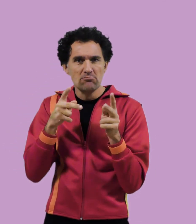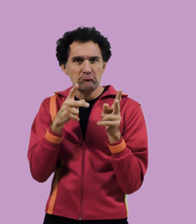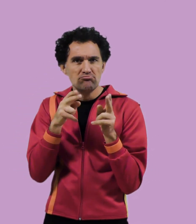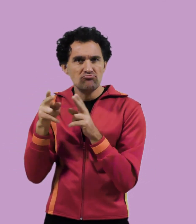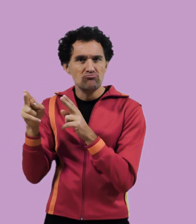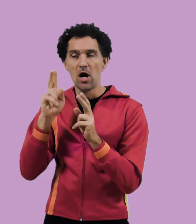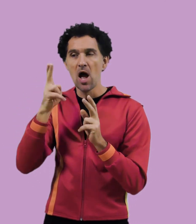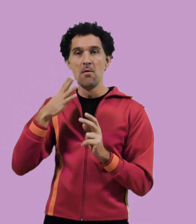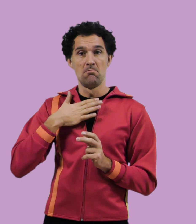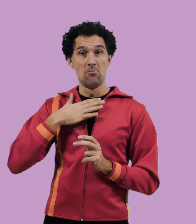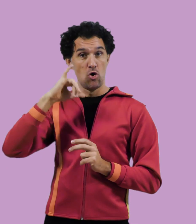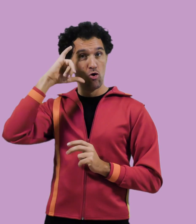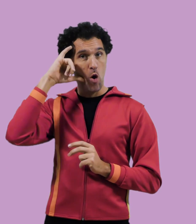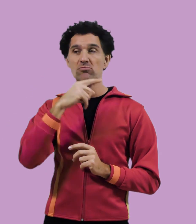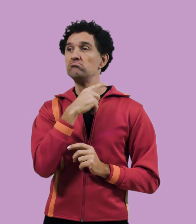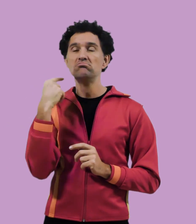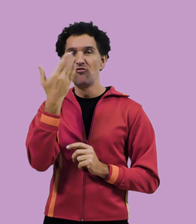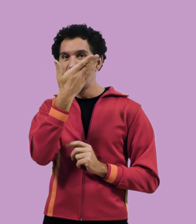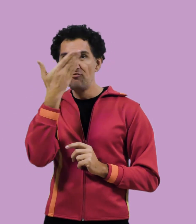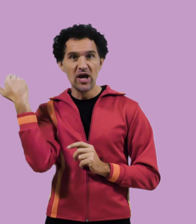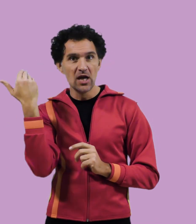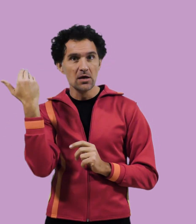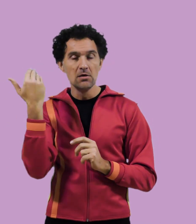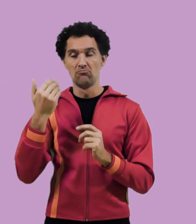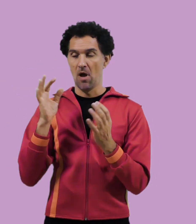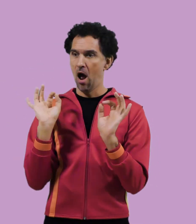die Aufnahme bearbeiten und das Gesicht wegmachen.